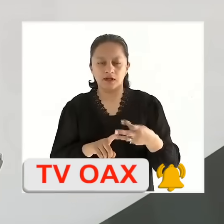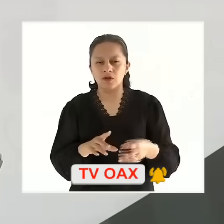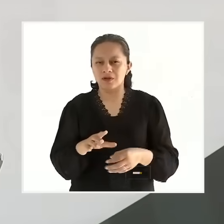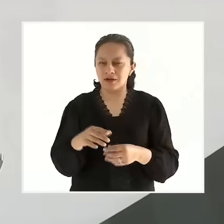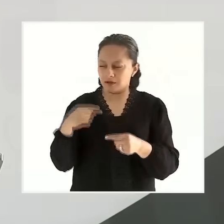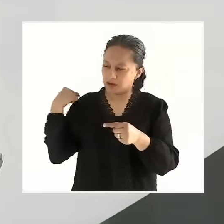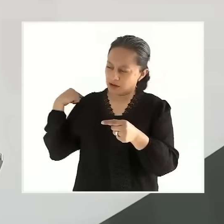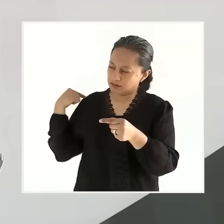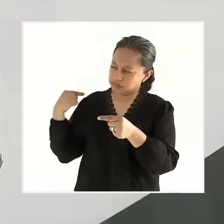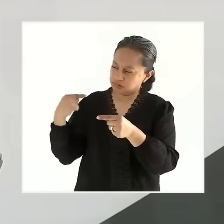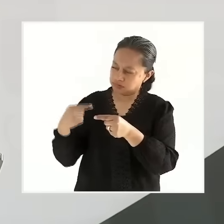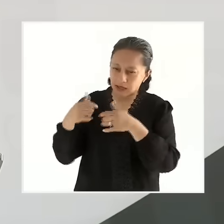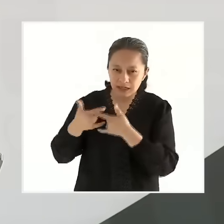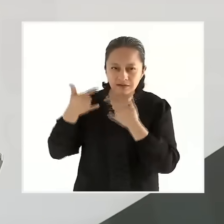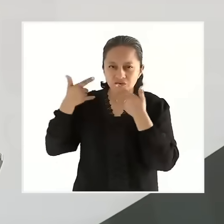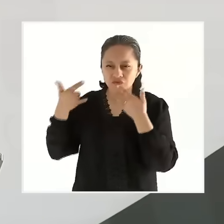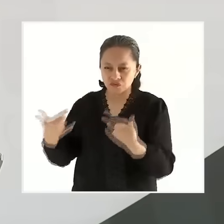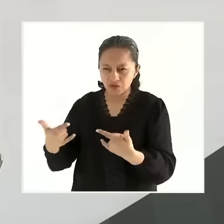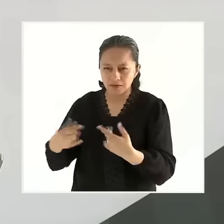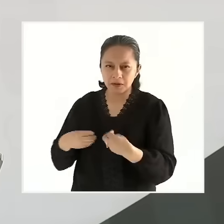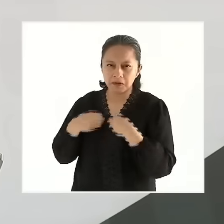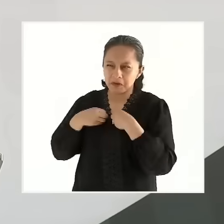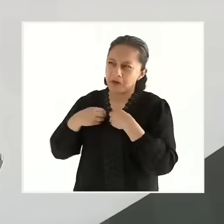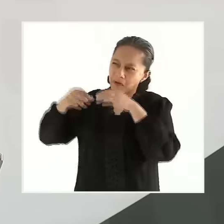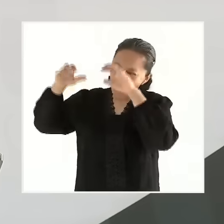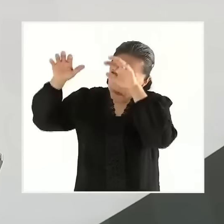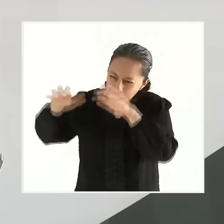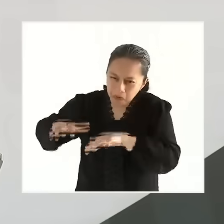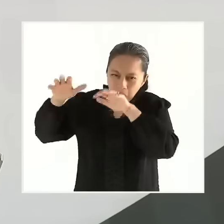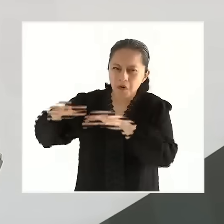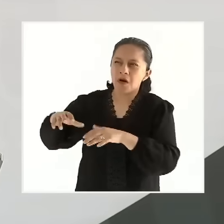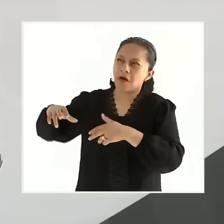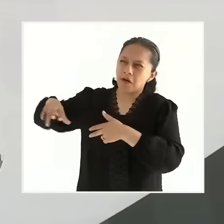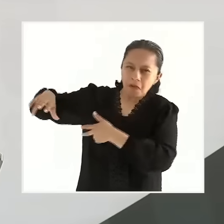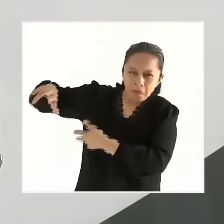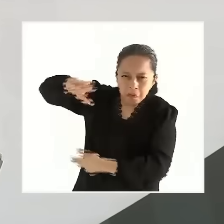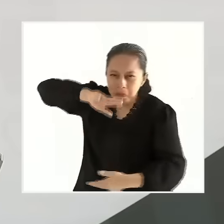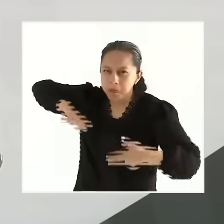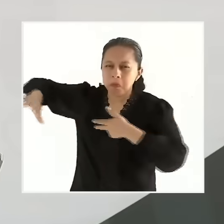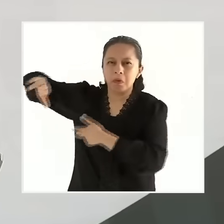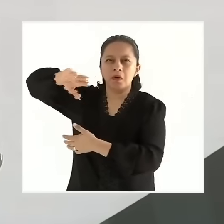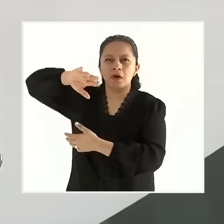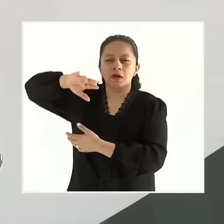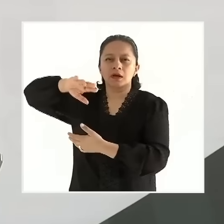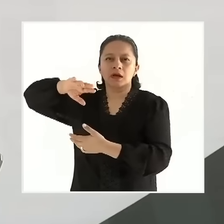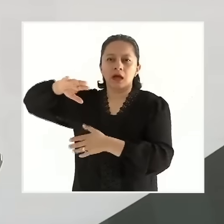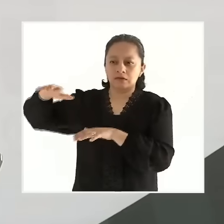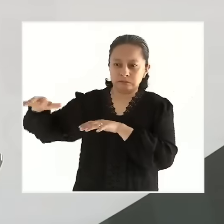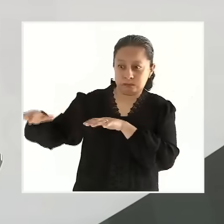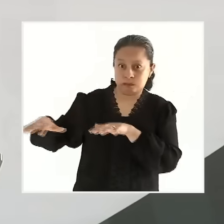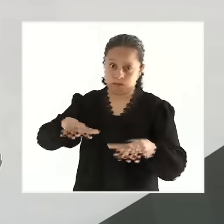largo de la historia, lluvias, torrenciales, huracanes, eh sismos, toquemos madera.